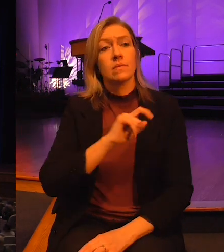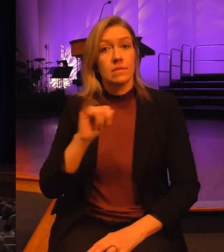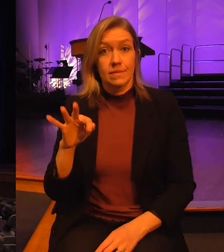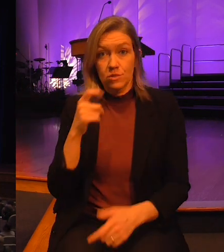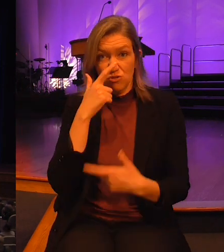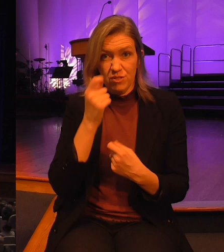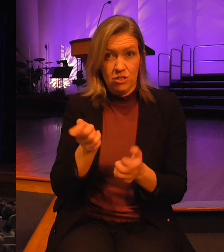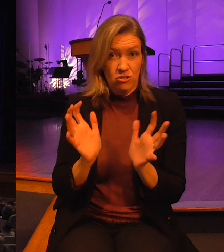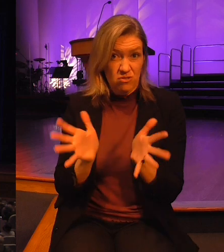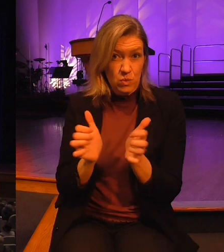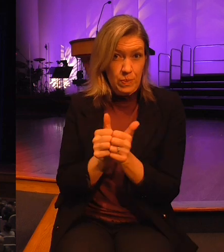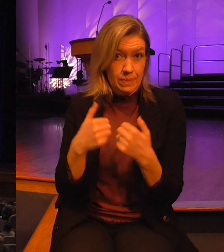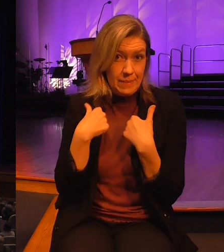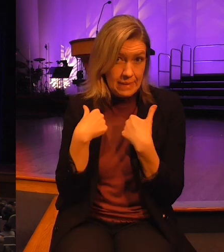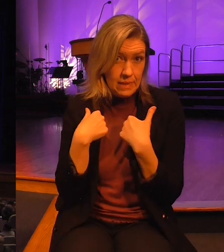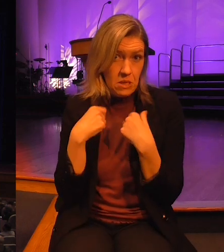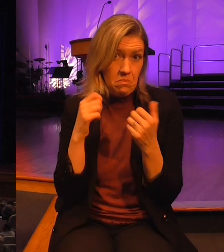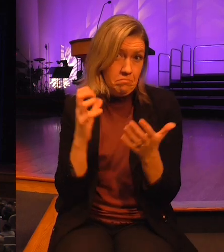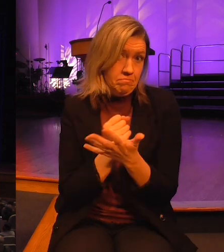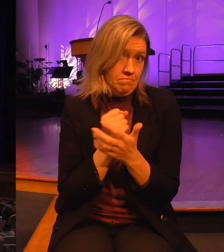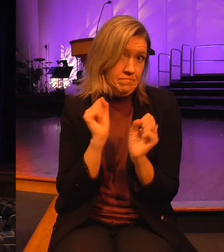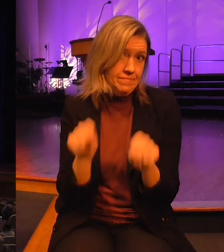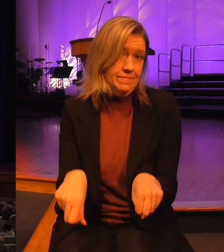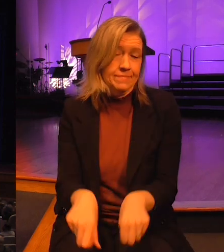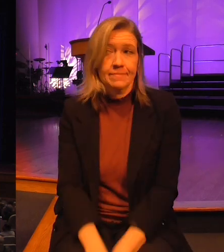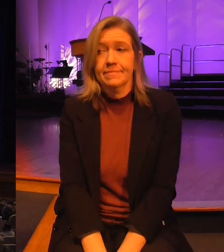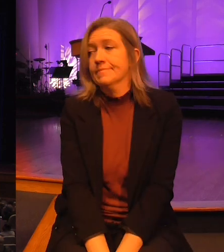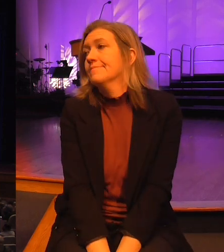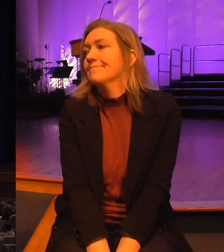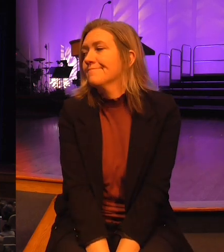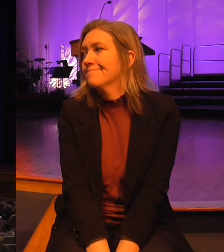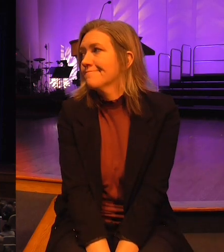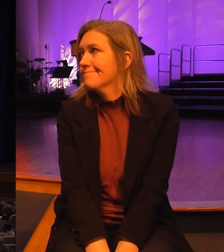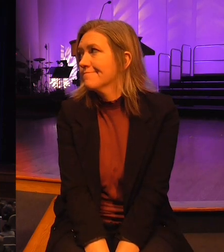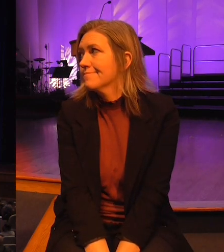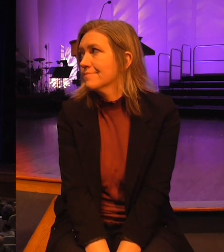e